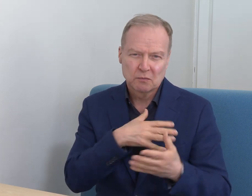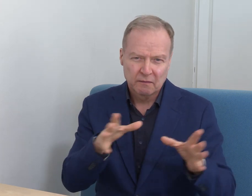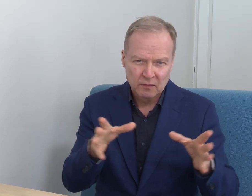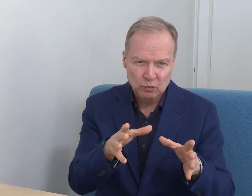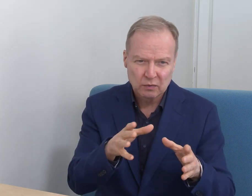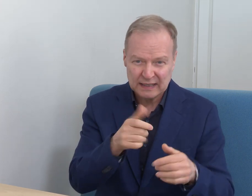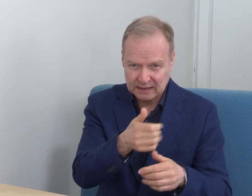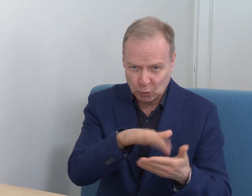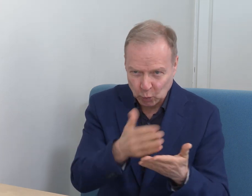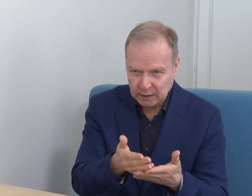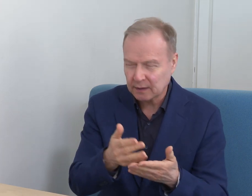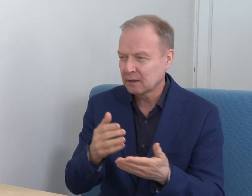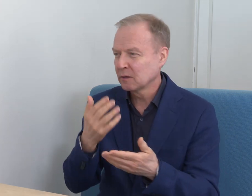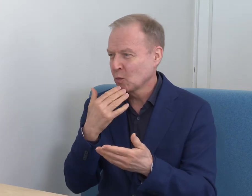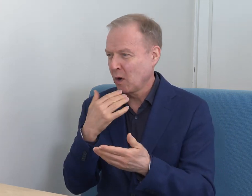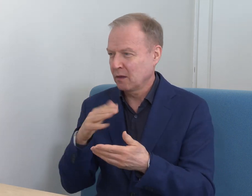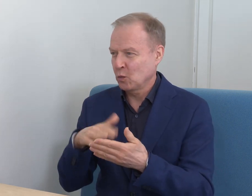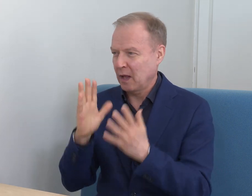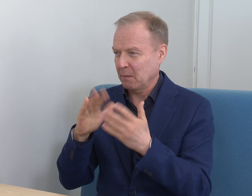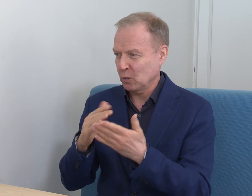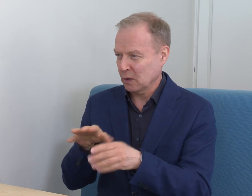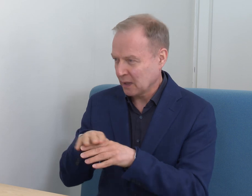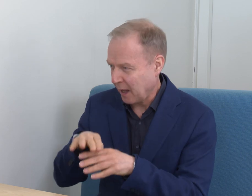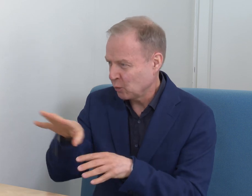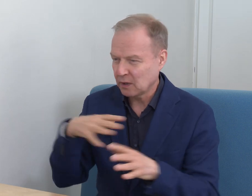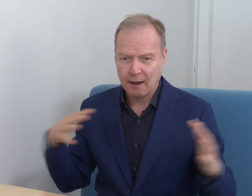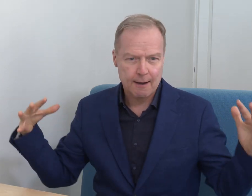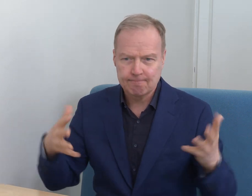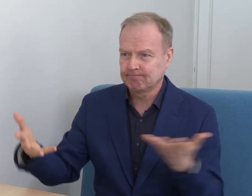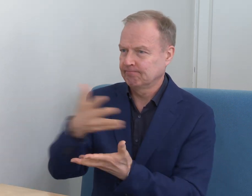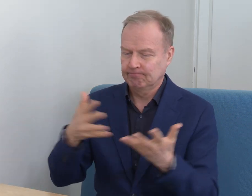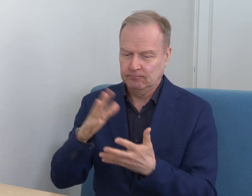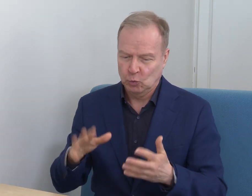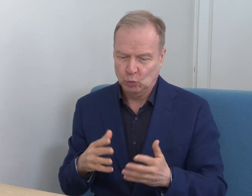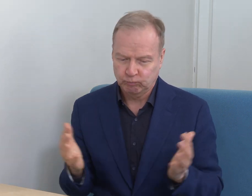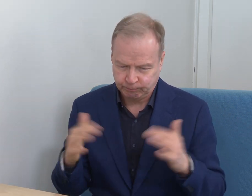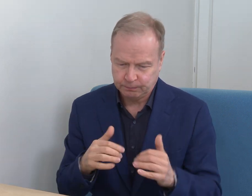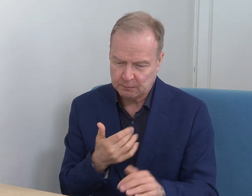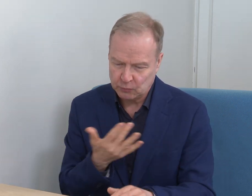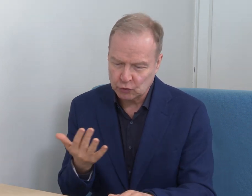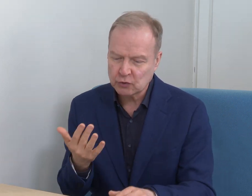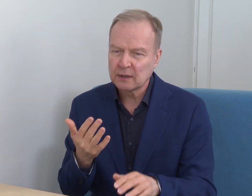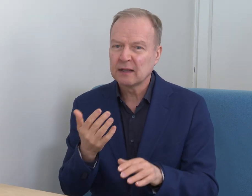Tässä ovat olleet mukana sekä tulkit, että tulkkauspalvelun käyttäjät.